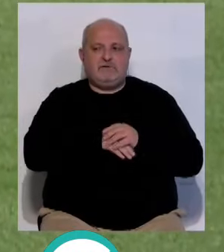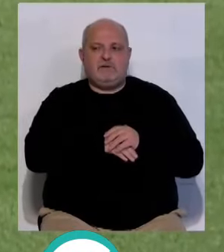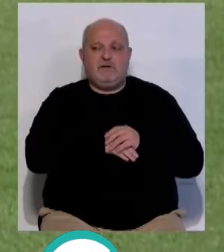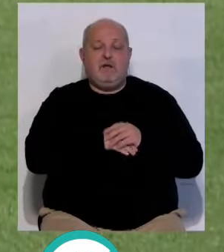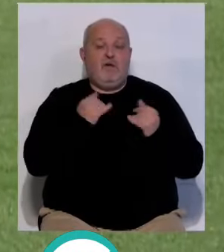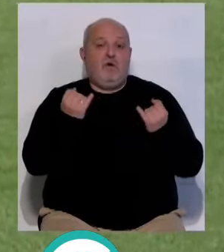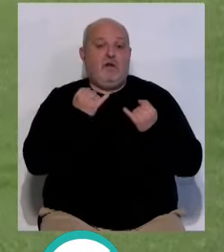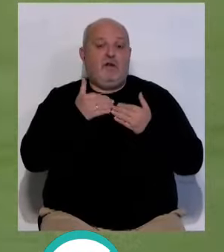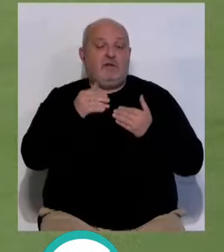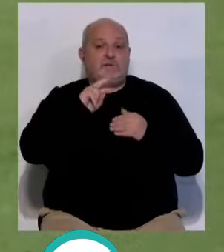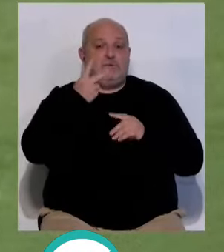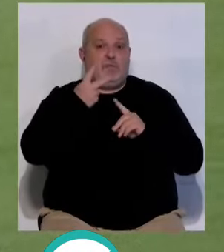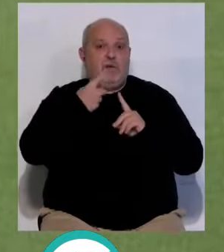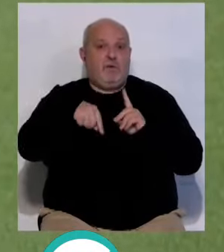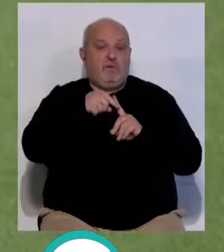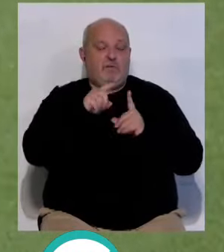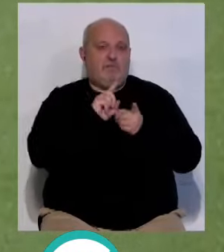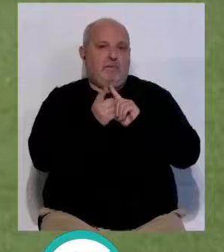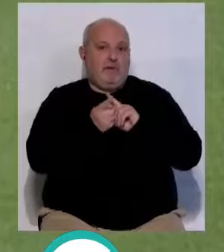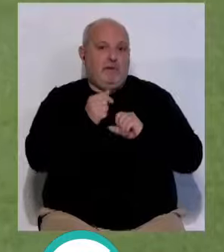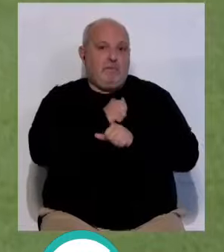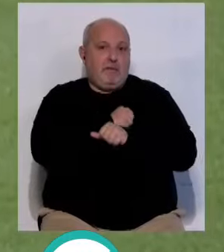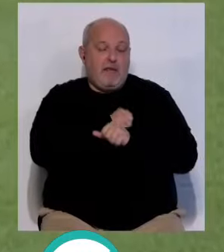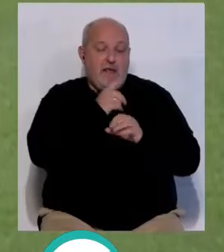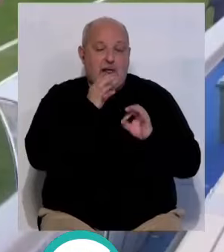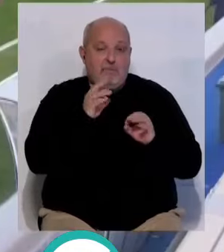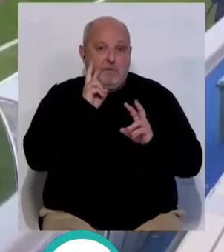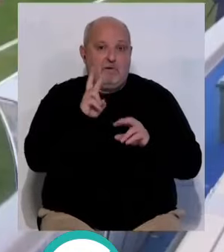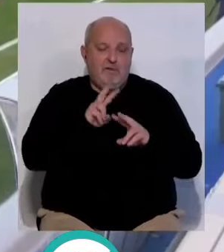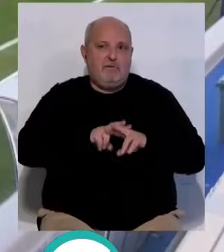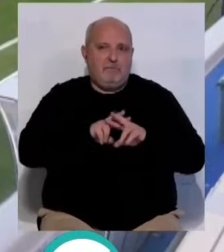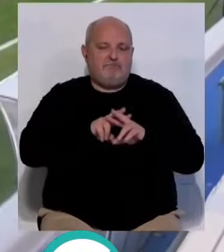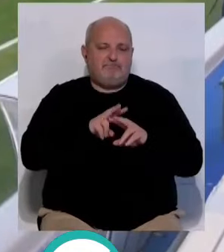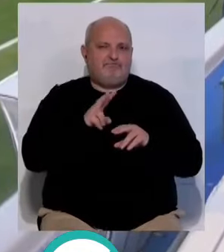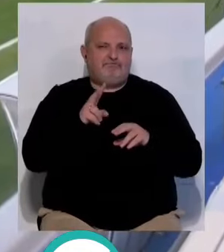que en esta segunda vuelta se se enmiende pero ciertamente yo ahora mismo veo muy negro el tema